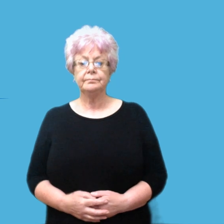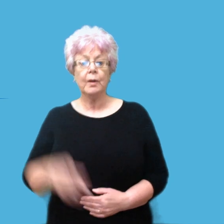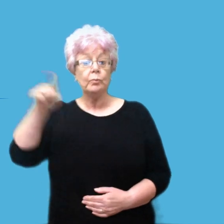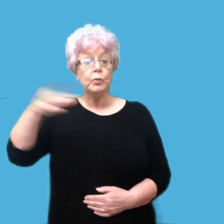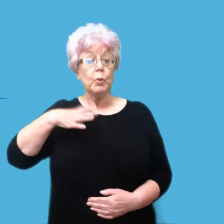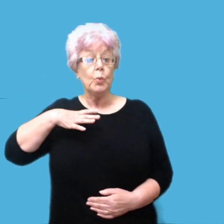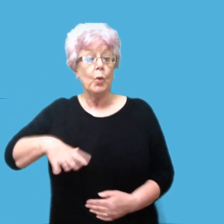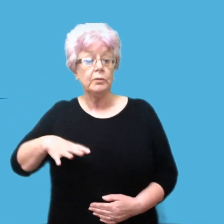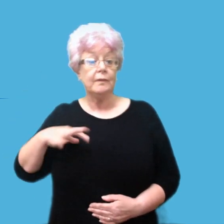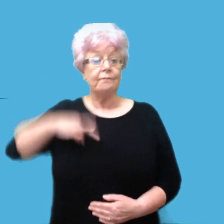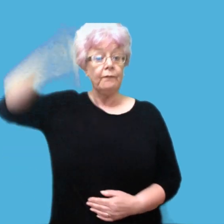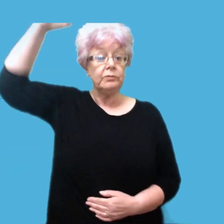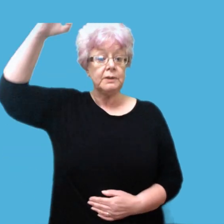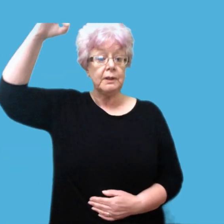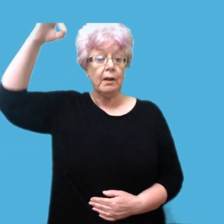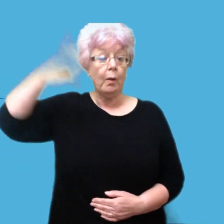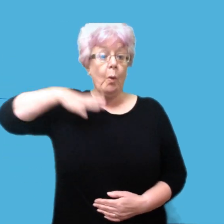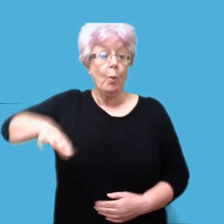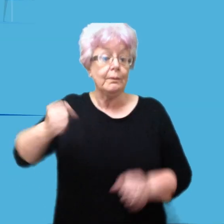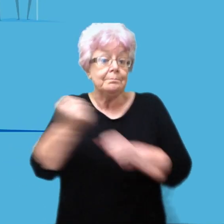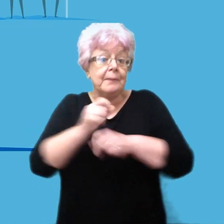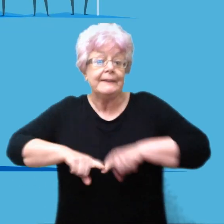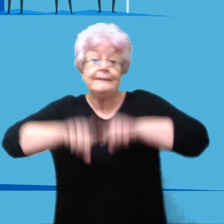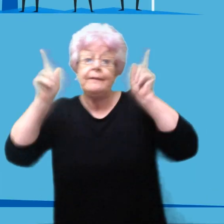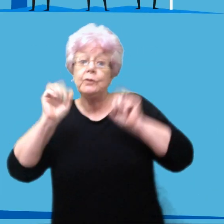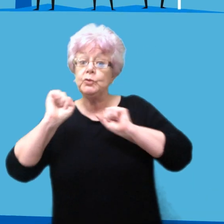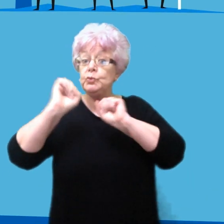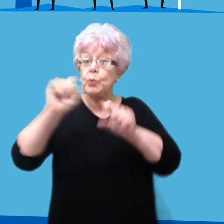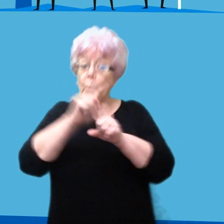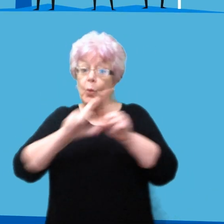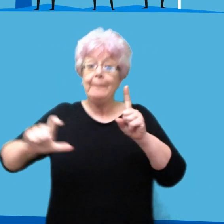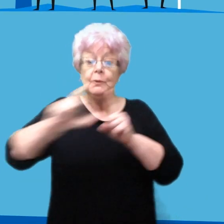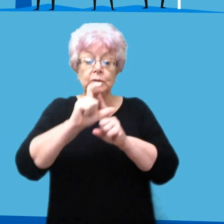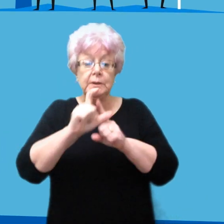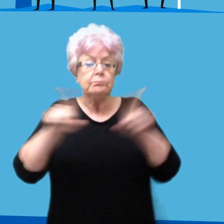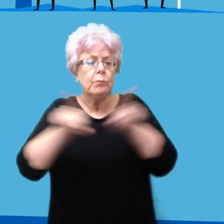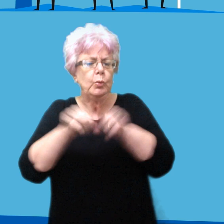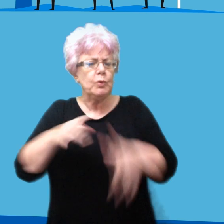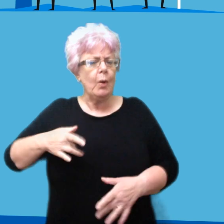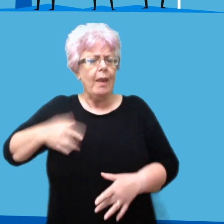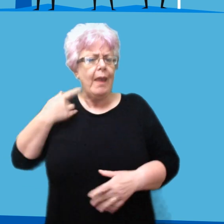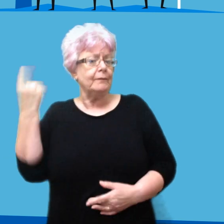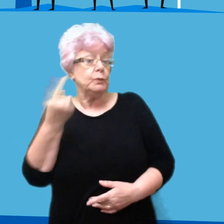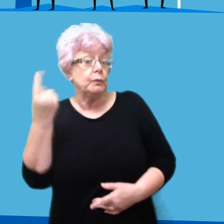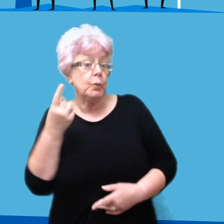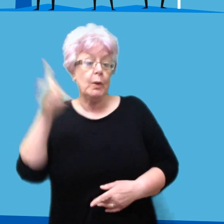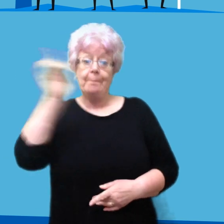Ydych chi eisiau gwirfoddoli? Ydych chi eisiau gwneud gwahaniaeth go iawn yn eich cymuned